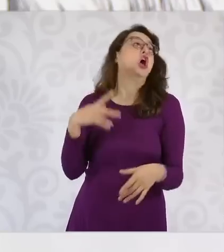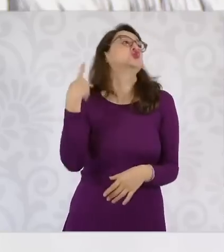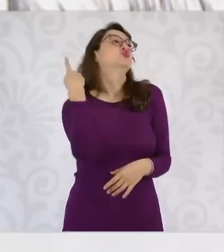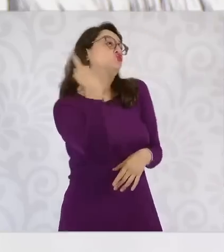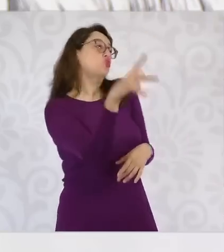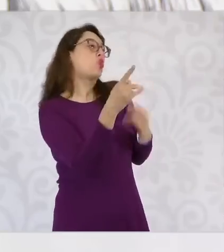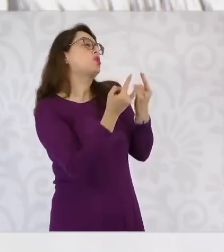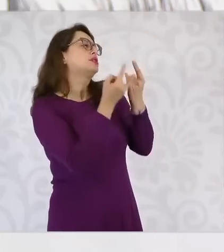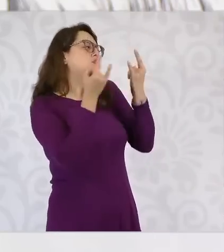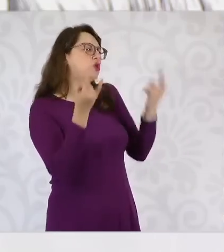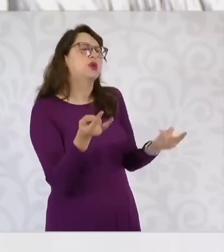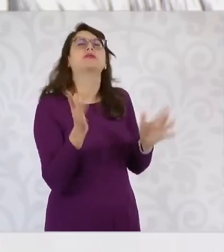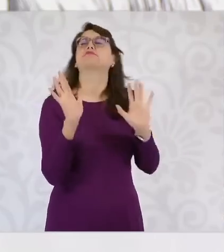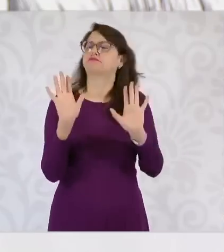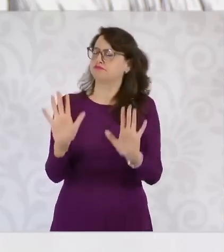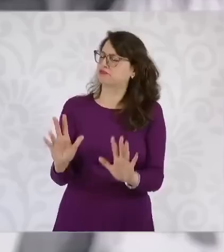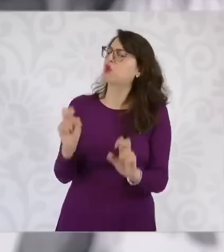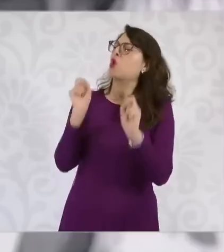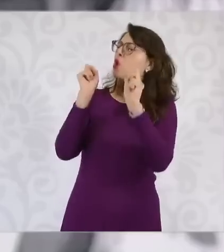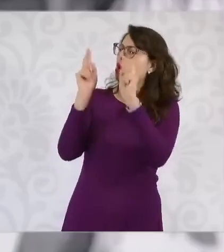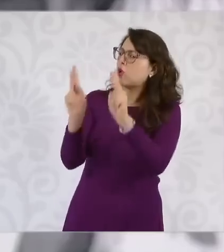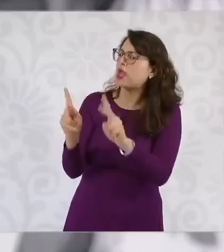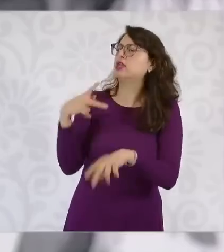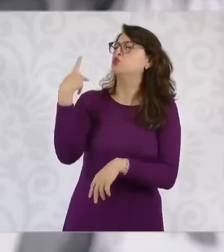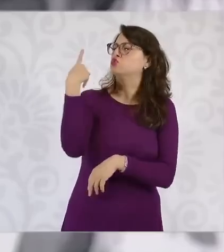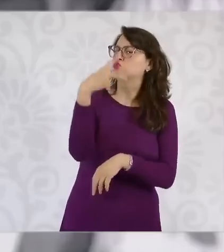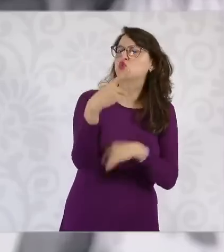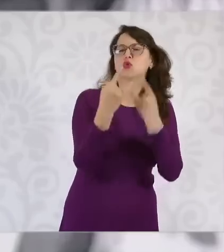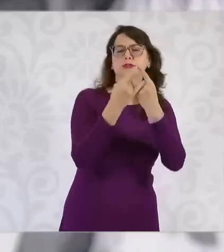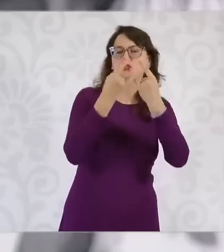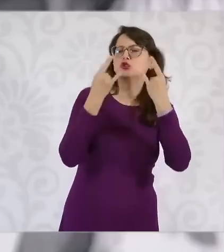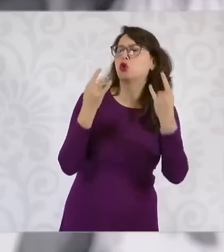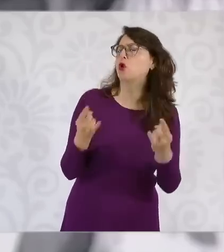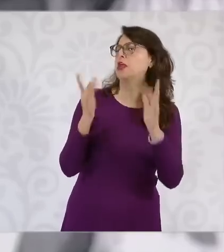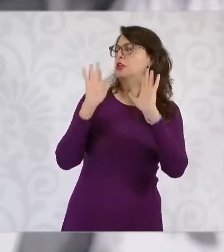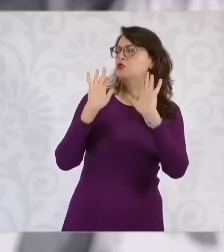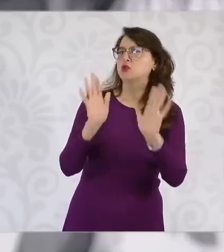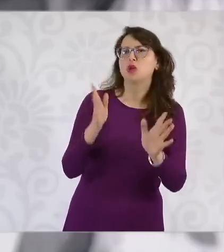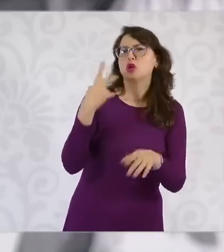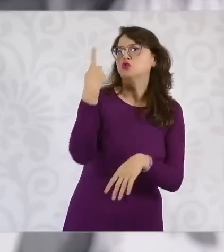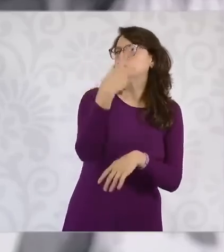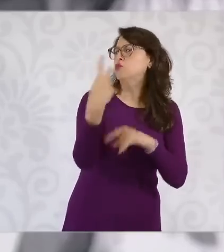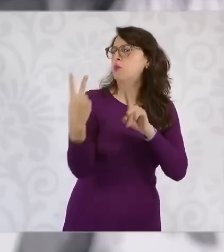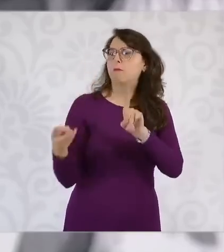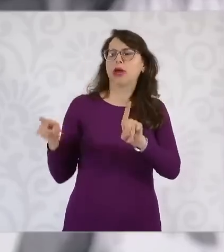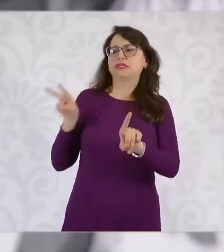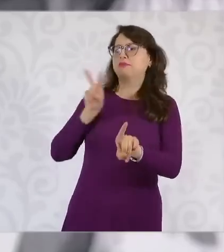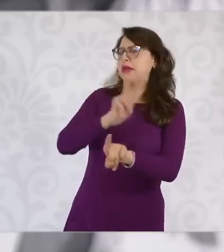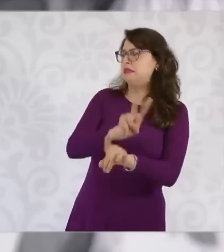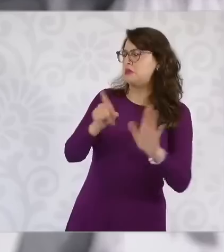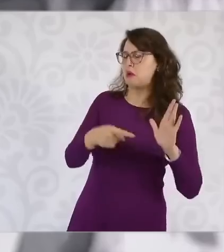dio su versión aclaró desde su perspectiva este caso que vienes a plantear aquí en la mañanera